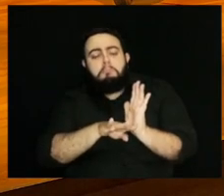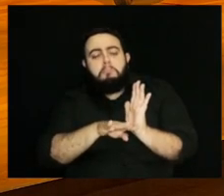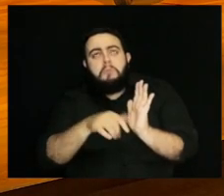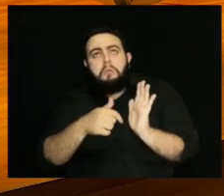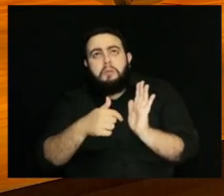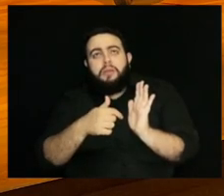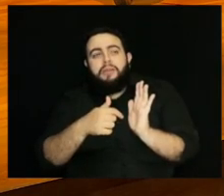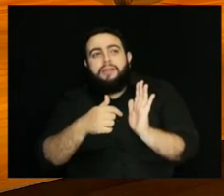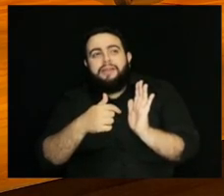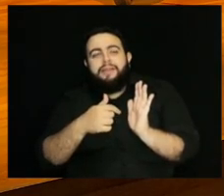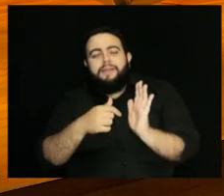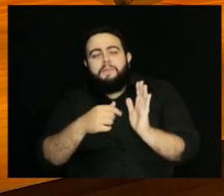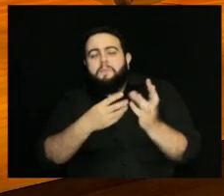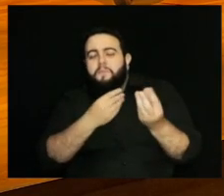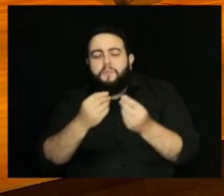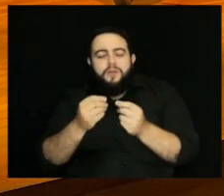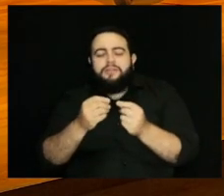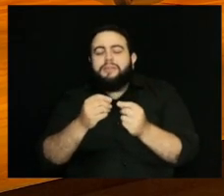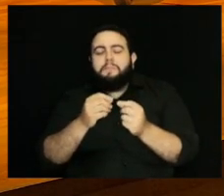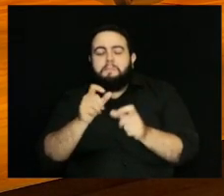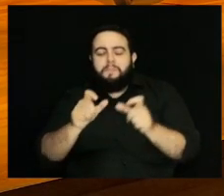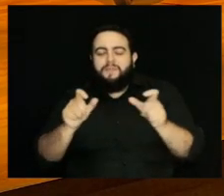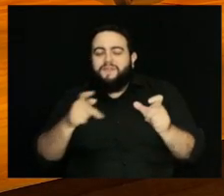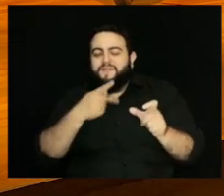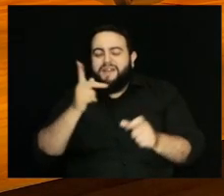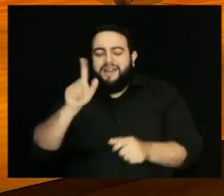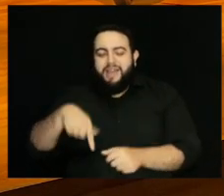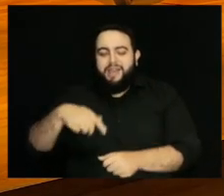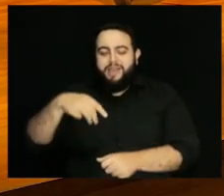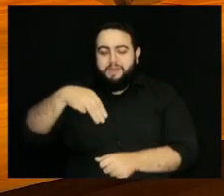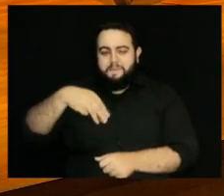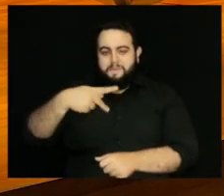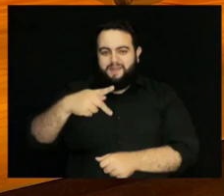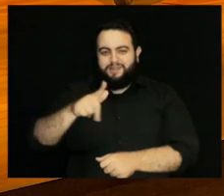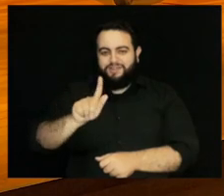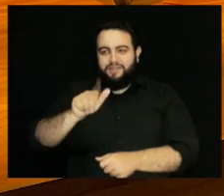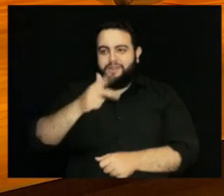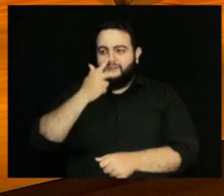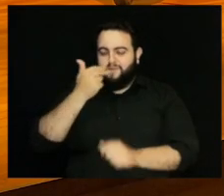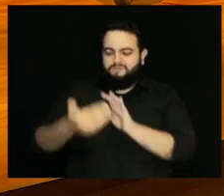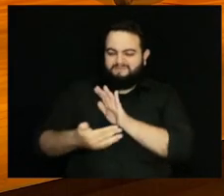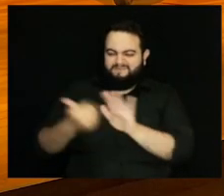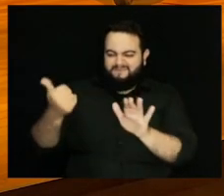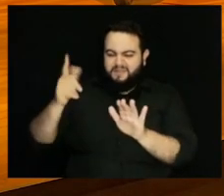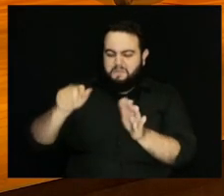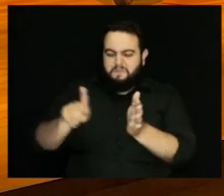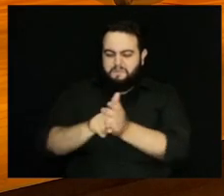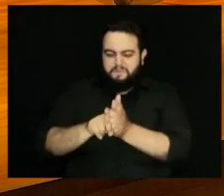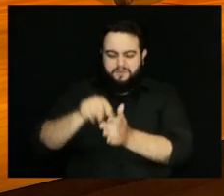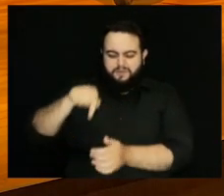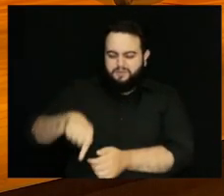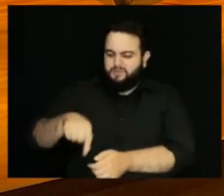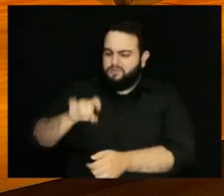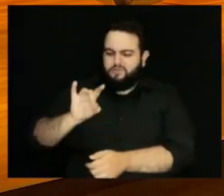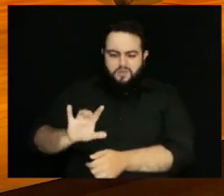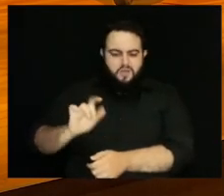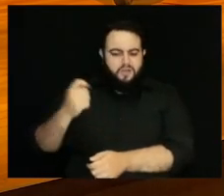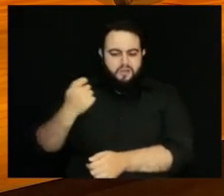o termo, que é MPG né porque é uma coisa que eu acho que é excludente na verdade.